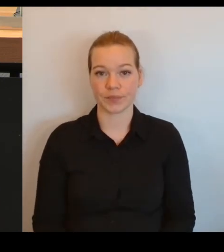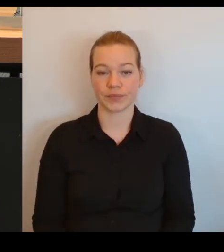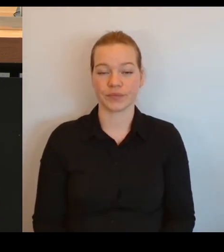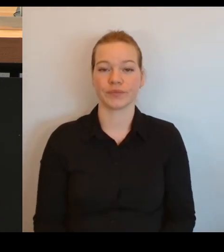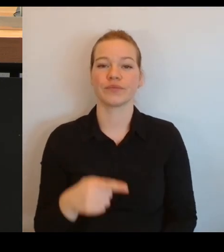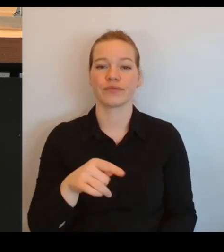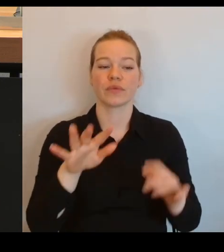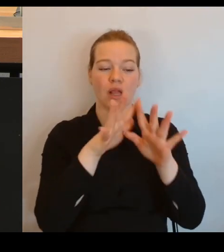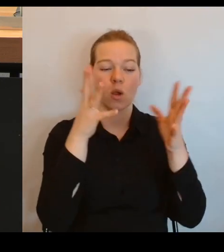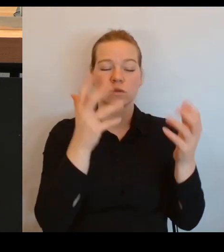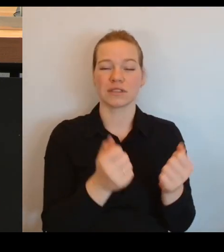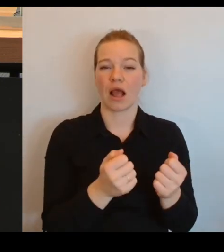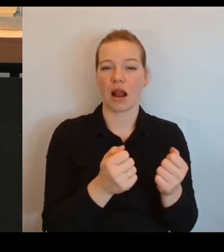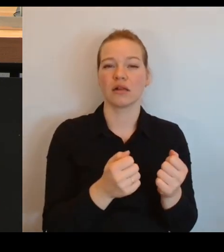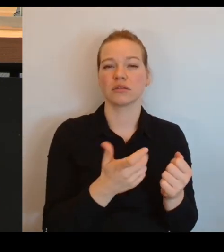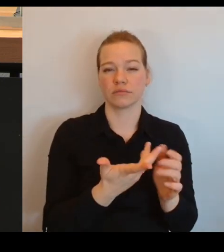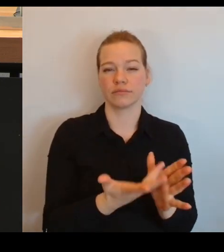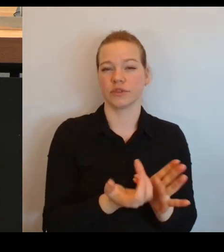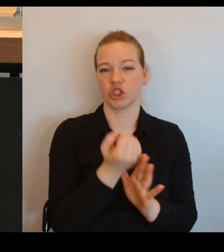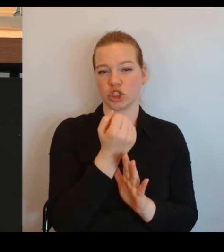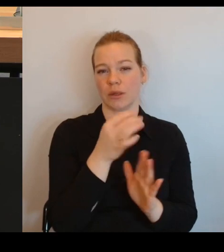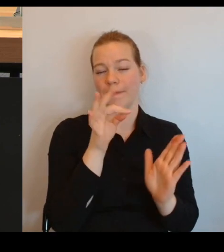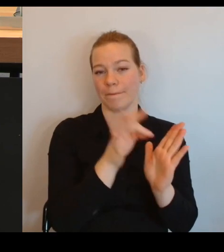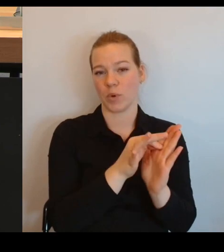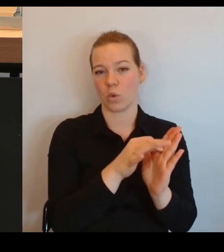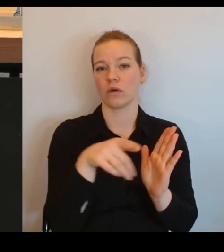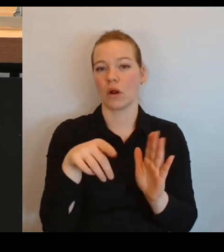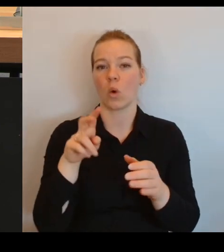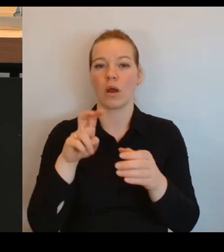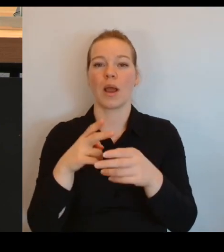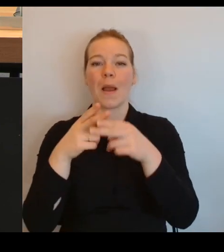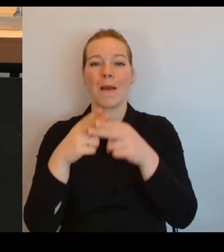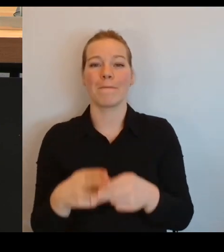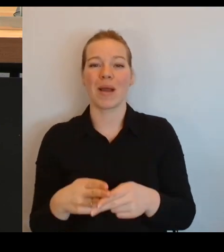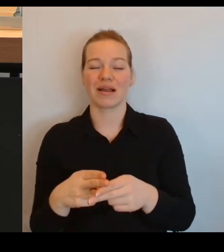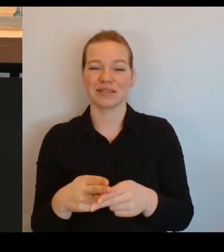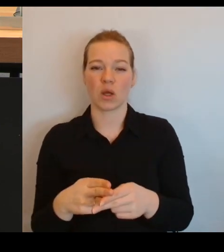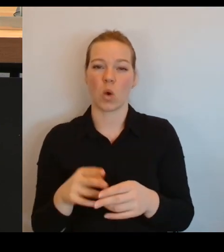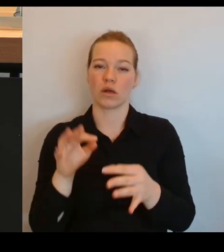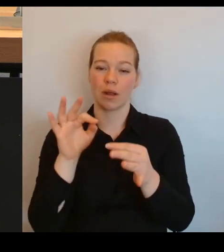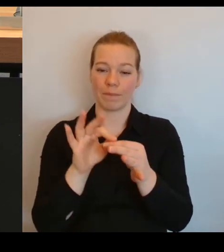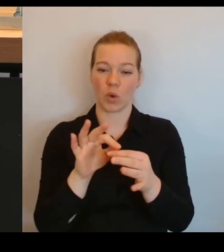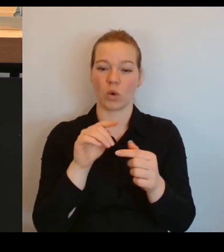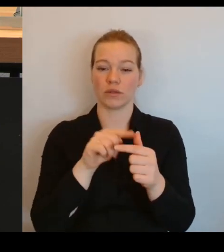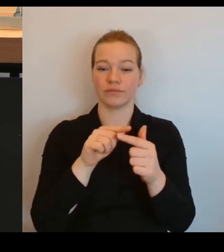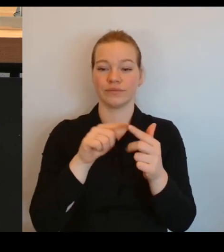Unternehmen, also drei relevante Säulen der Verschuldung. Wenn man diese Schulden und Lasten addiert, dann